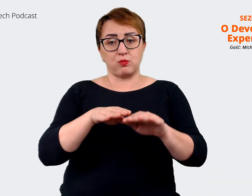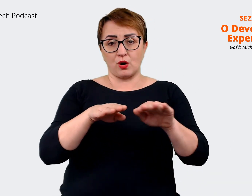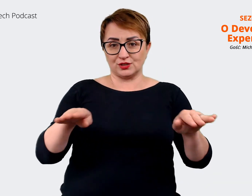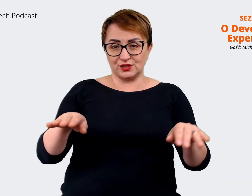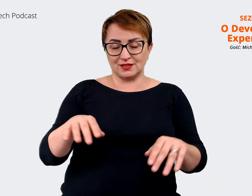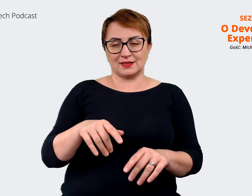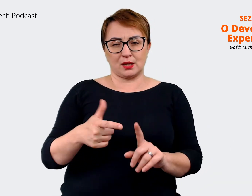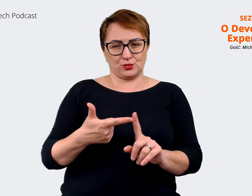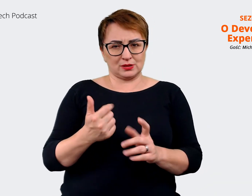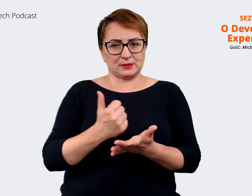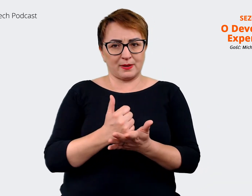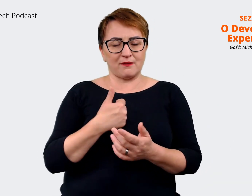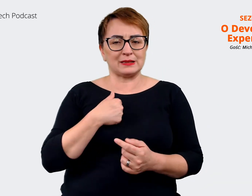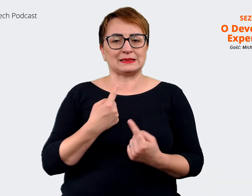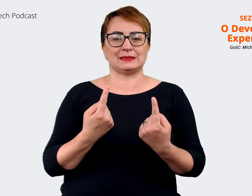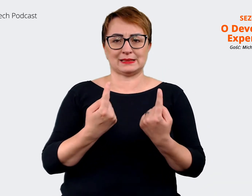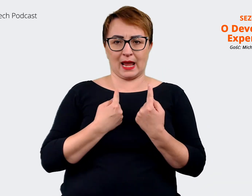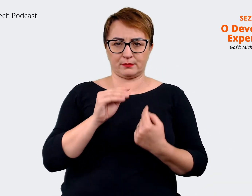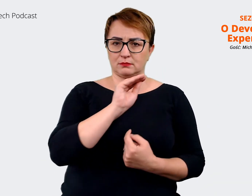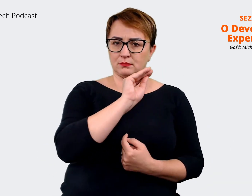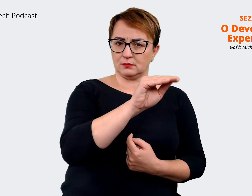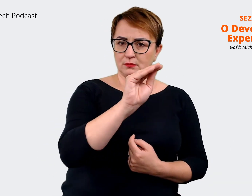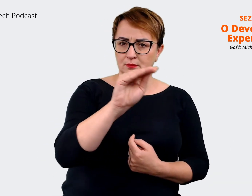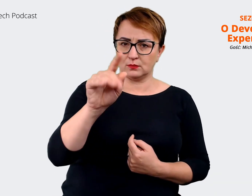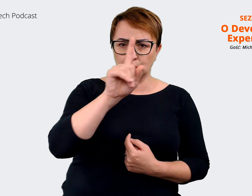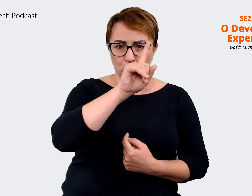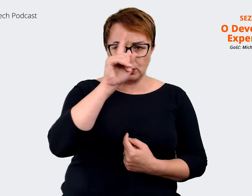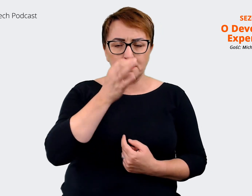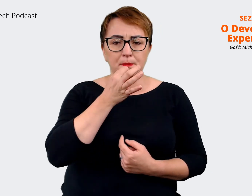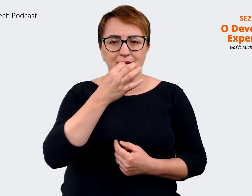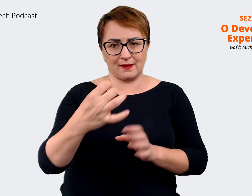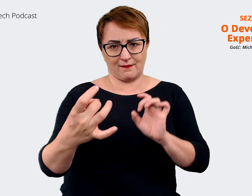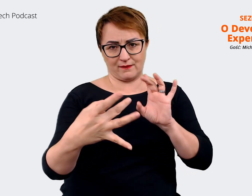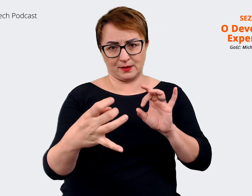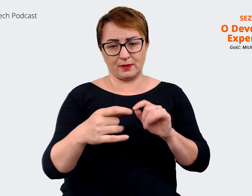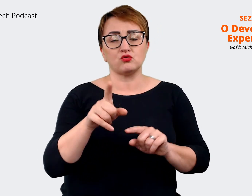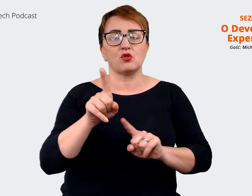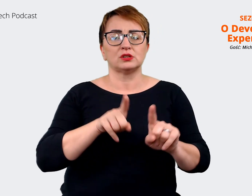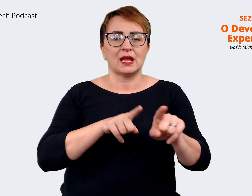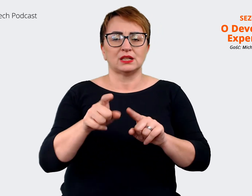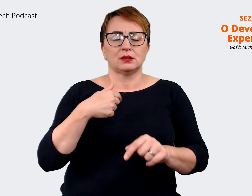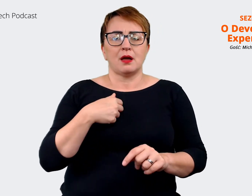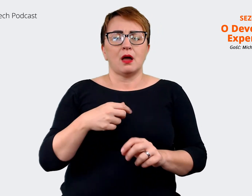sami wychodzimy też po ten feedback do ludzi. Czyli zarówno badania szerokie, że tak powiem,